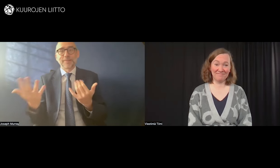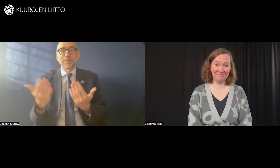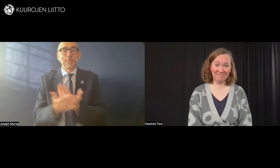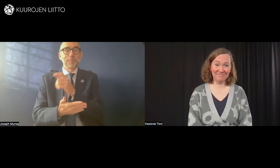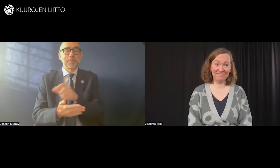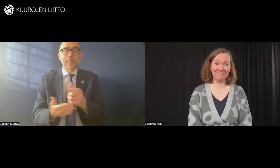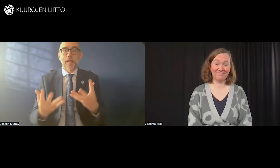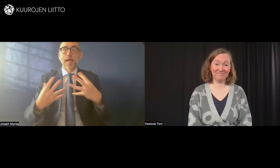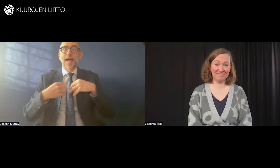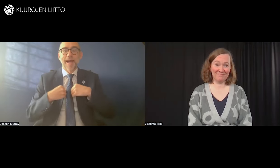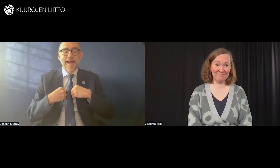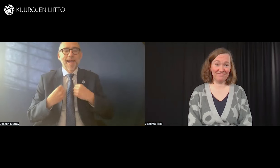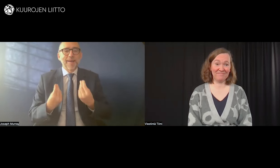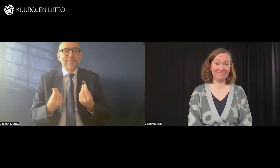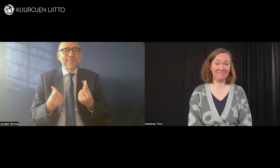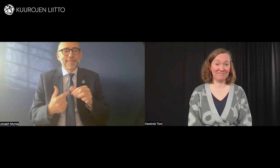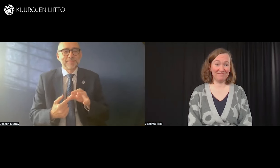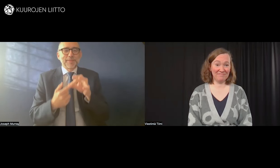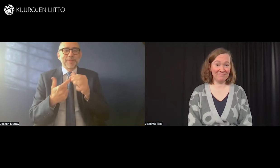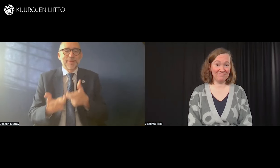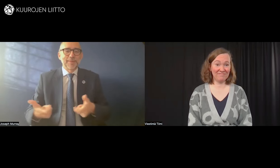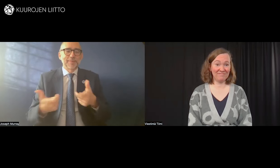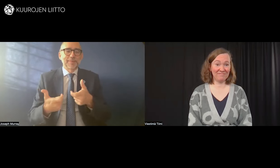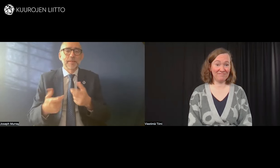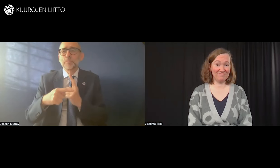Nyt moni muukin sai kokea tämän hienon tunnelman.